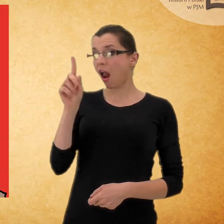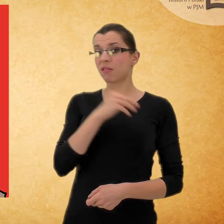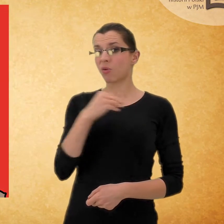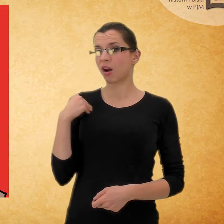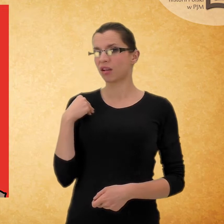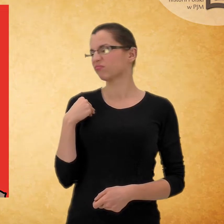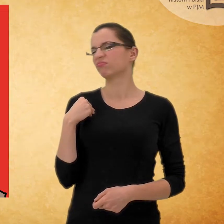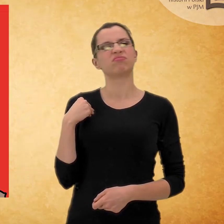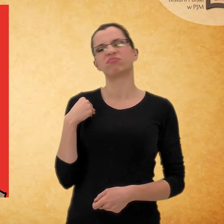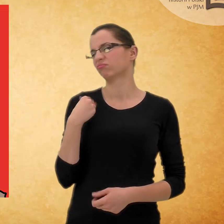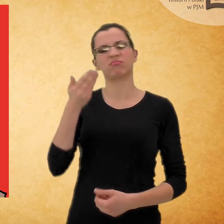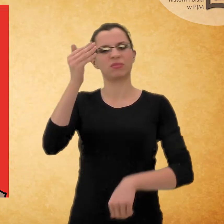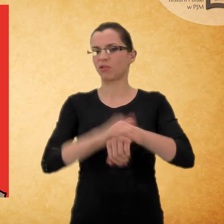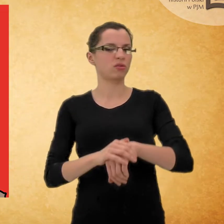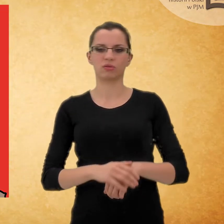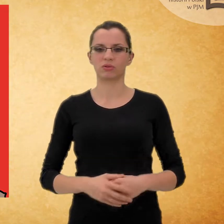Polska się nie zgodziła.